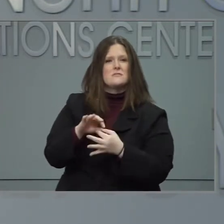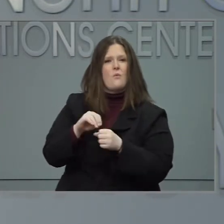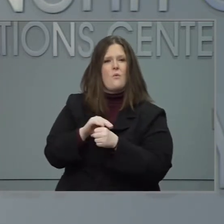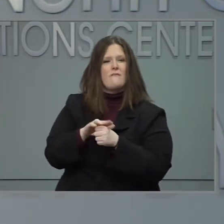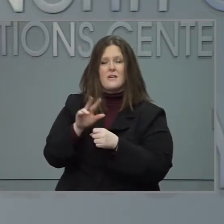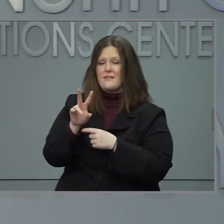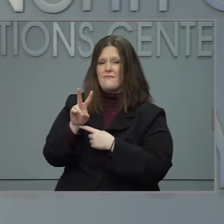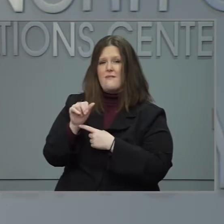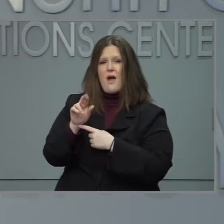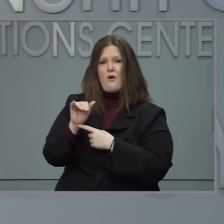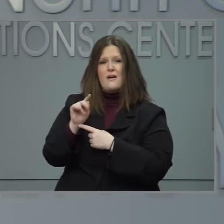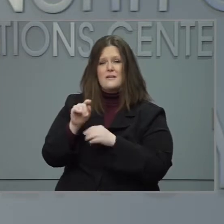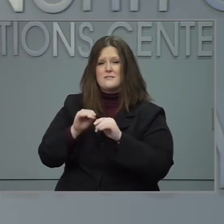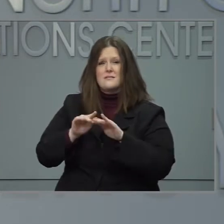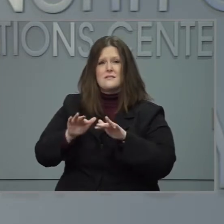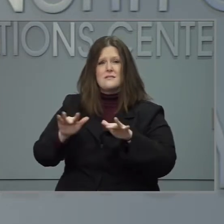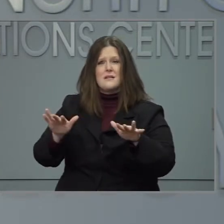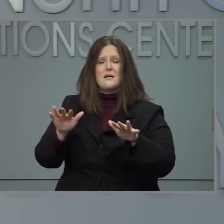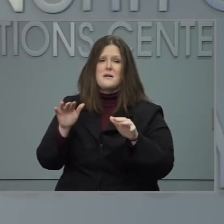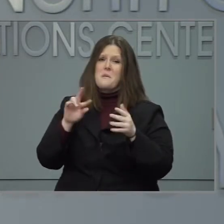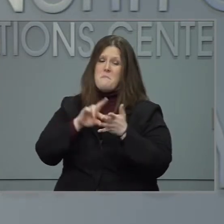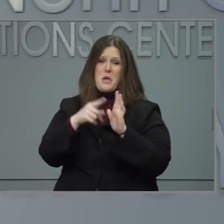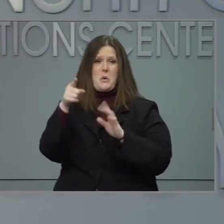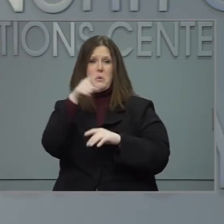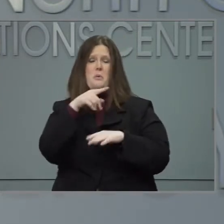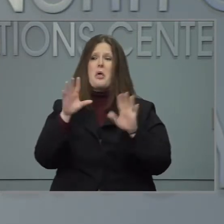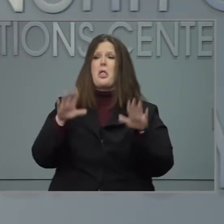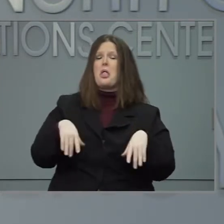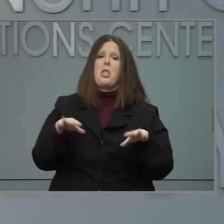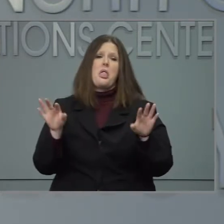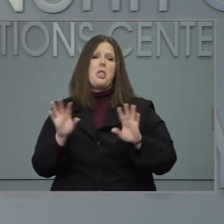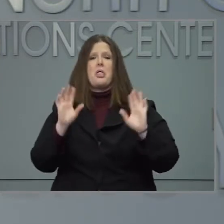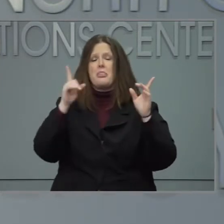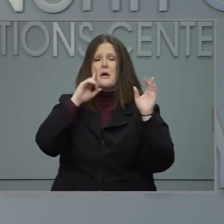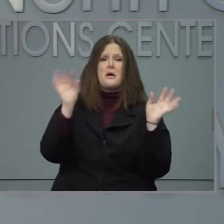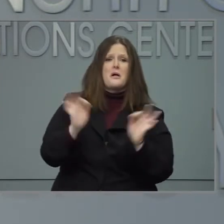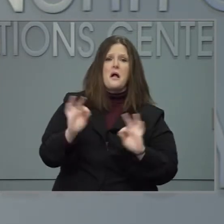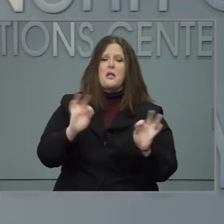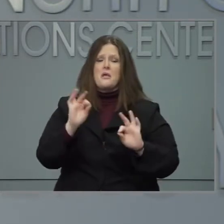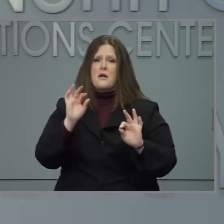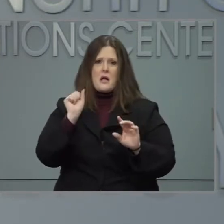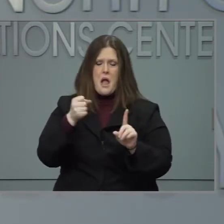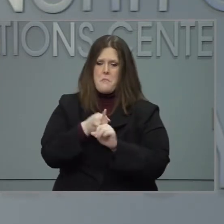Carmen y el descuidar los pudiera hacernos retroceder. Estamos progresando.